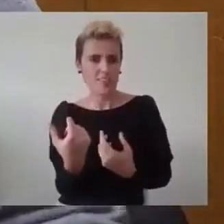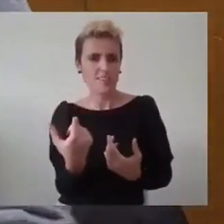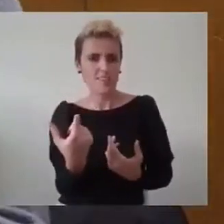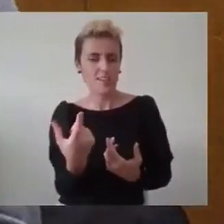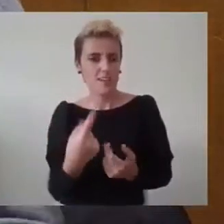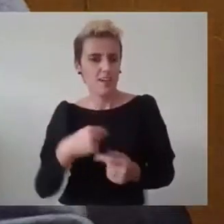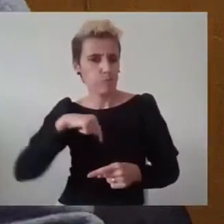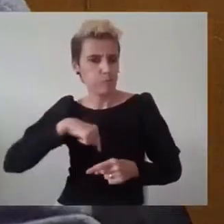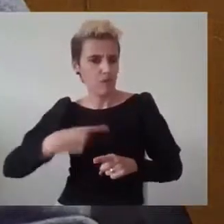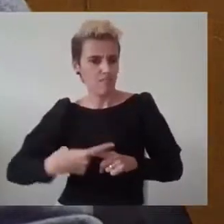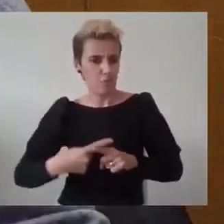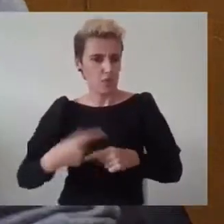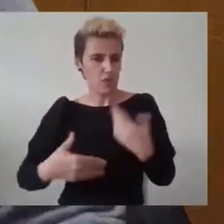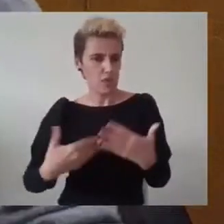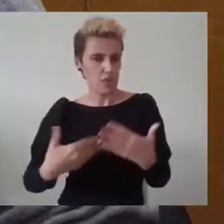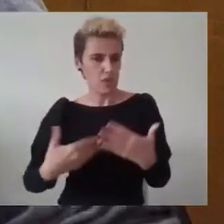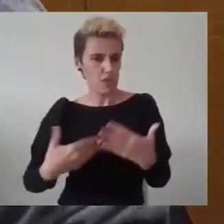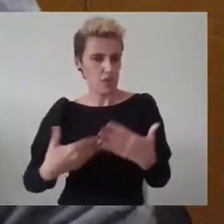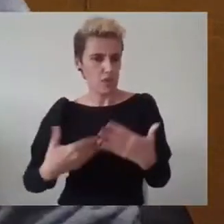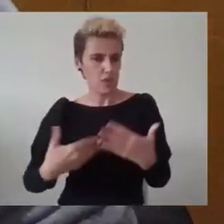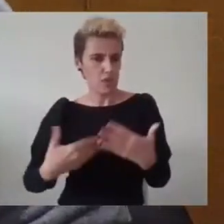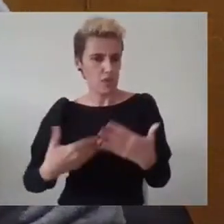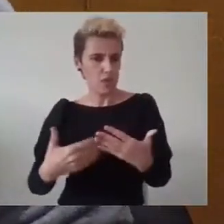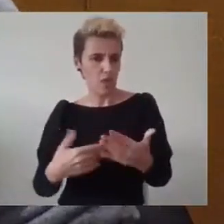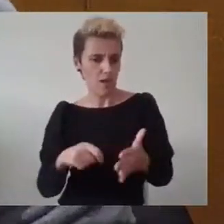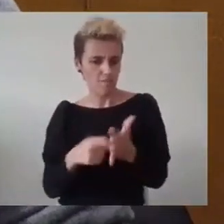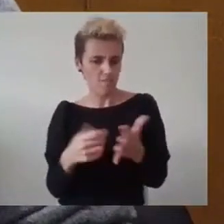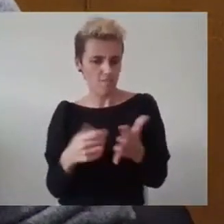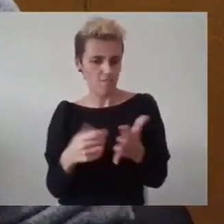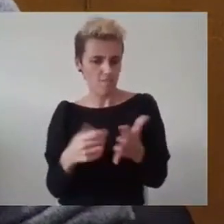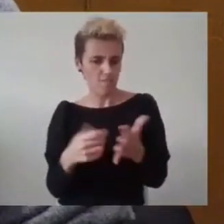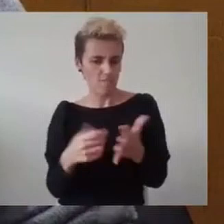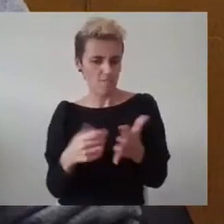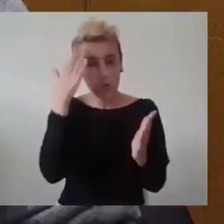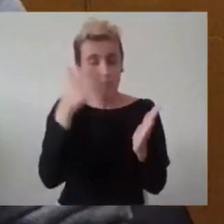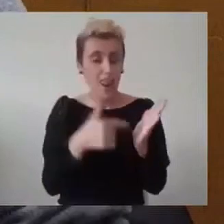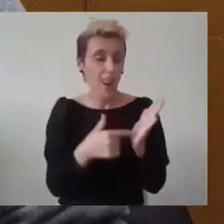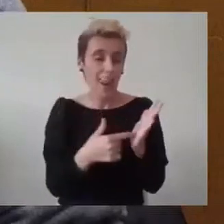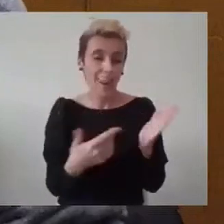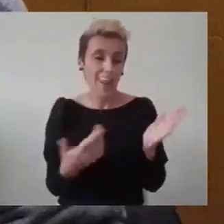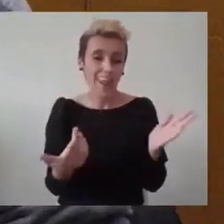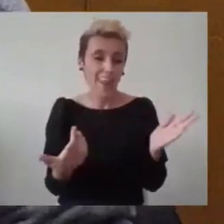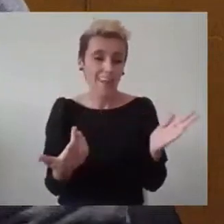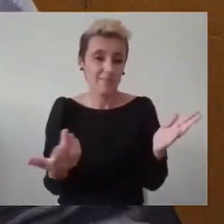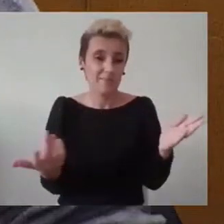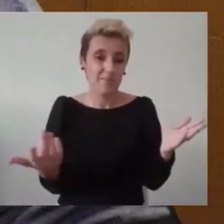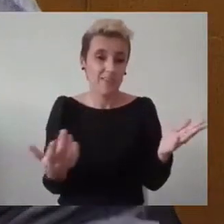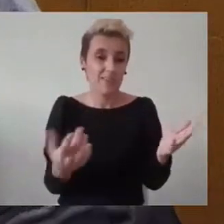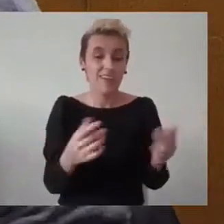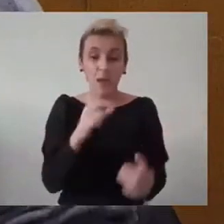qualquer, mas os números no fim do dia são o que são, e por muito que o senhor